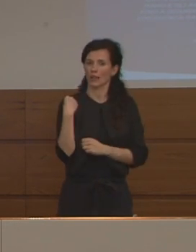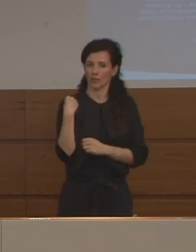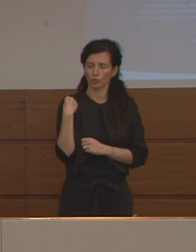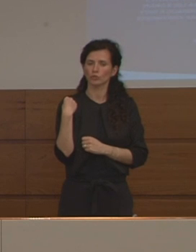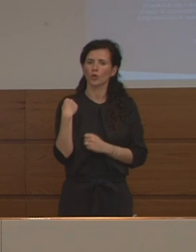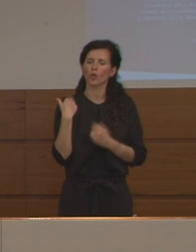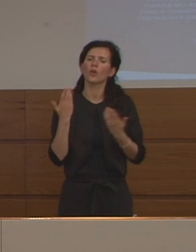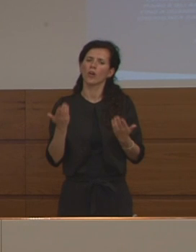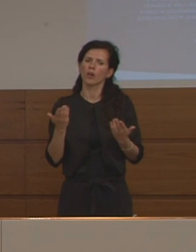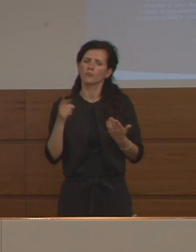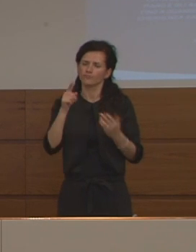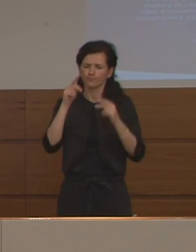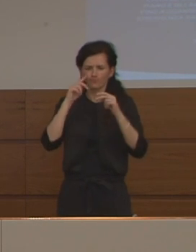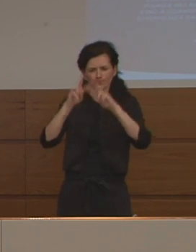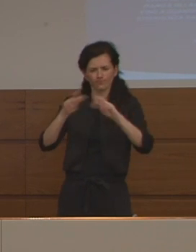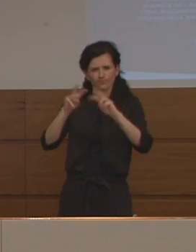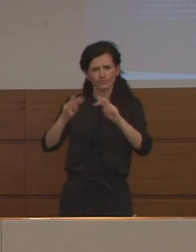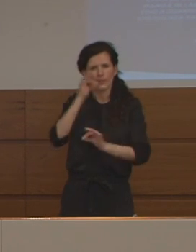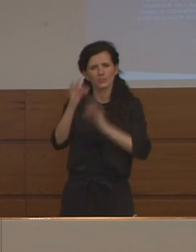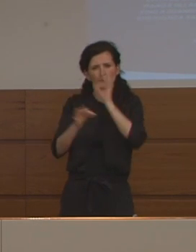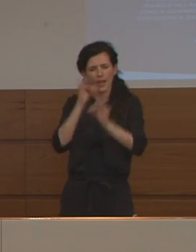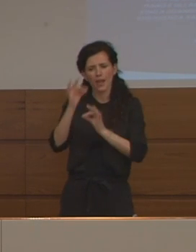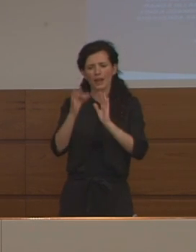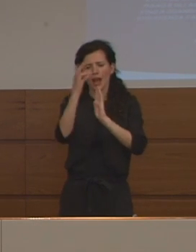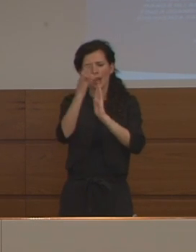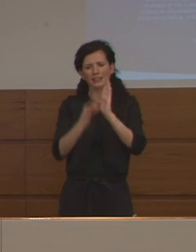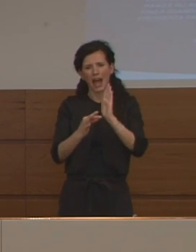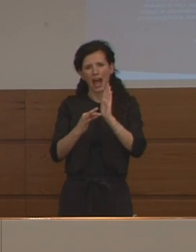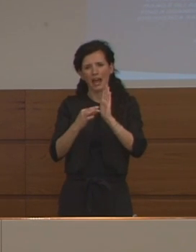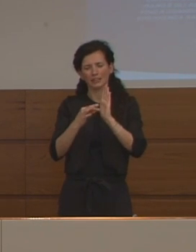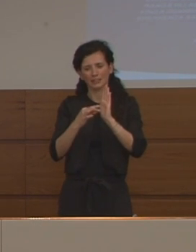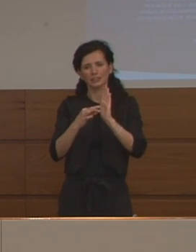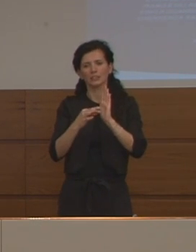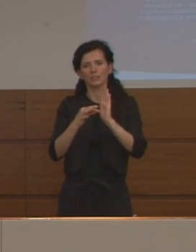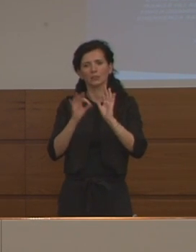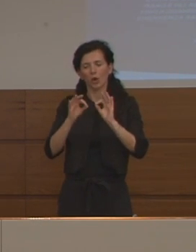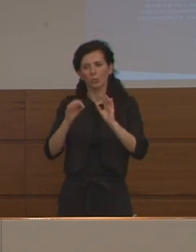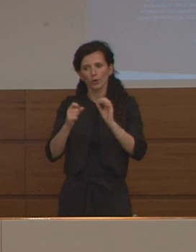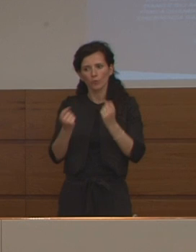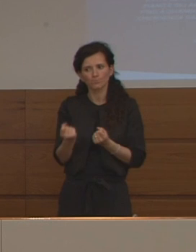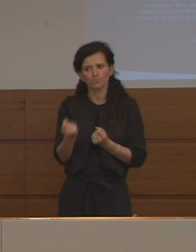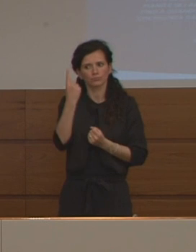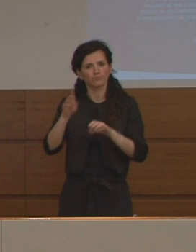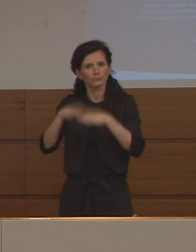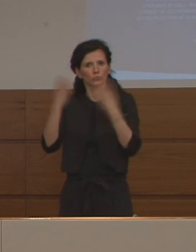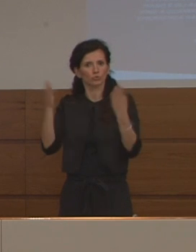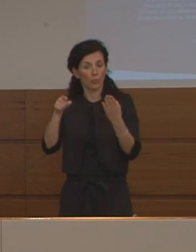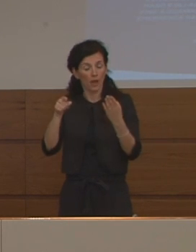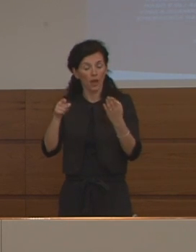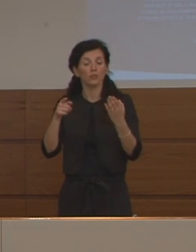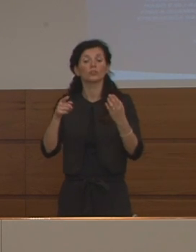in cui analizza brevemente i dati che sono emersi e raccomanda e anzi stimola la